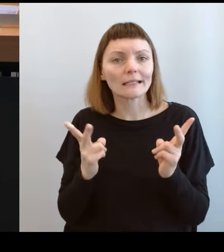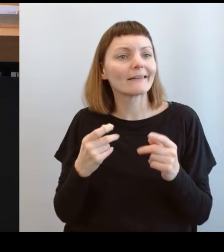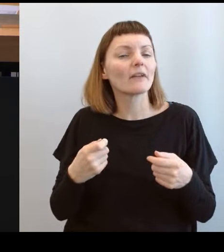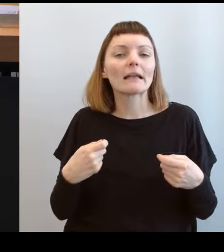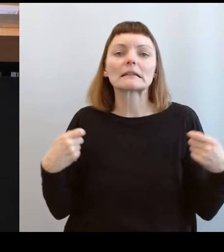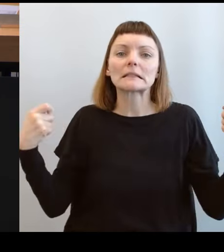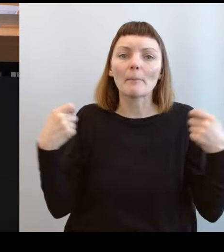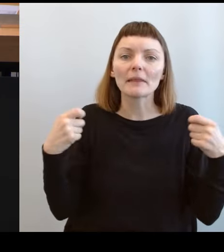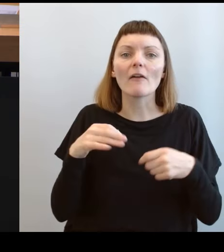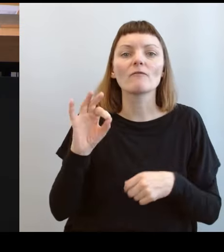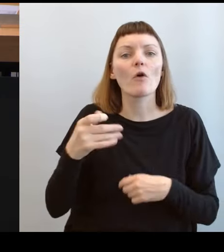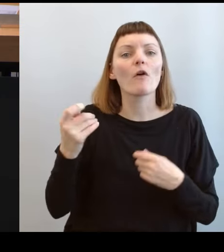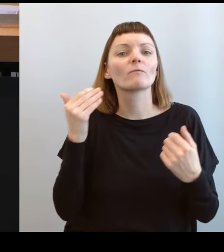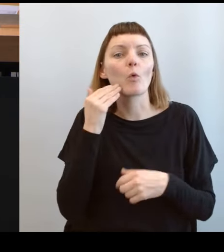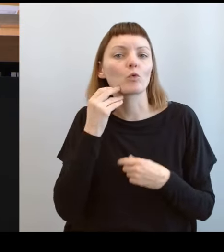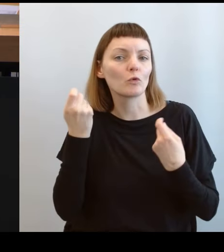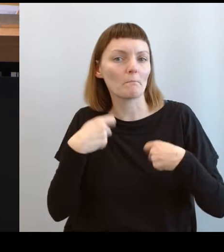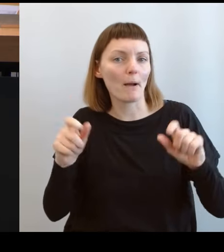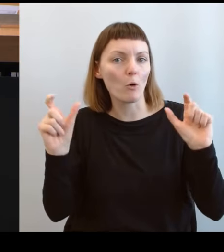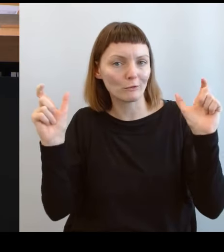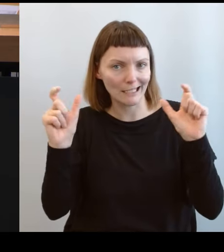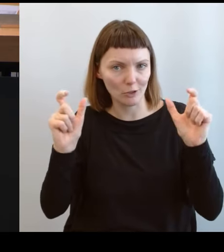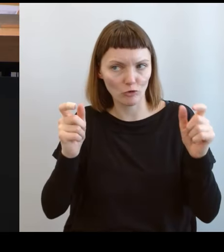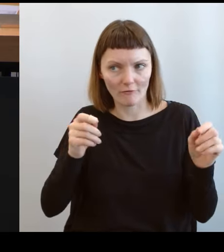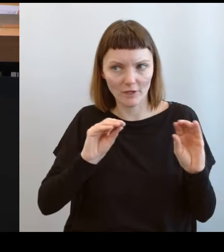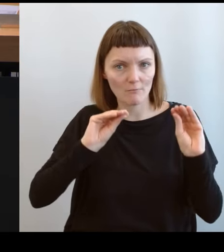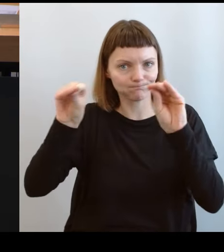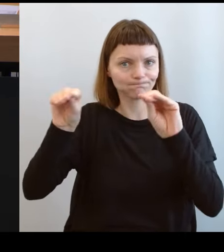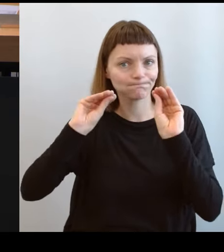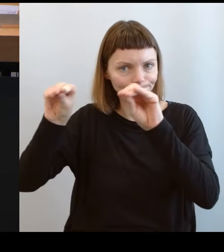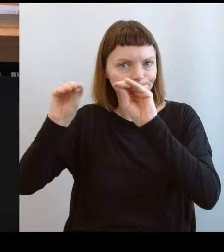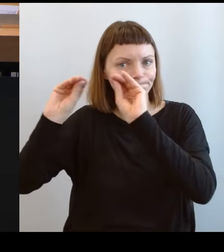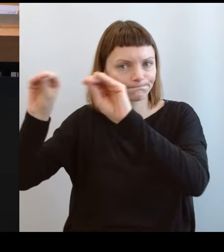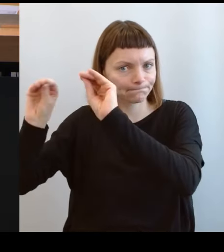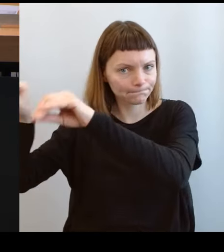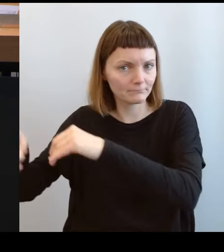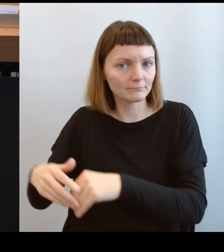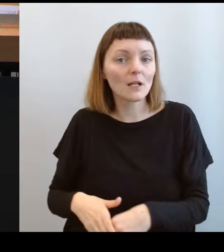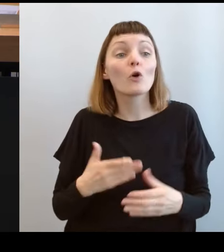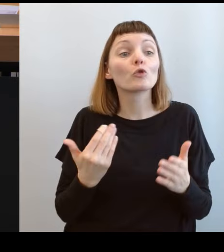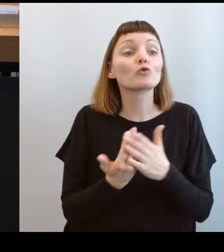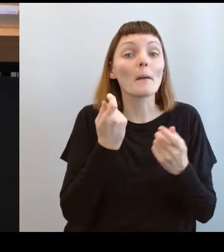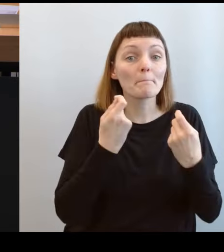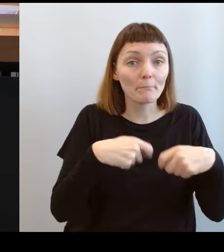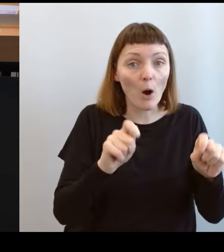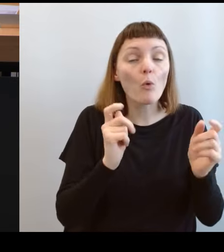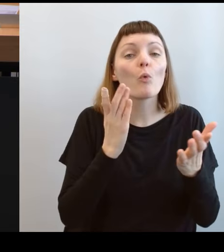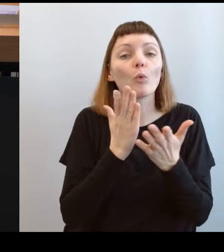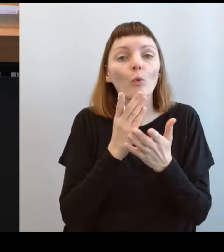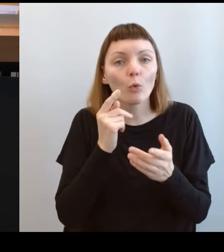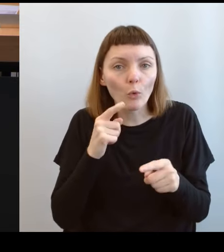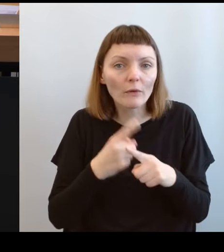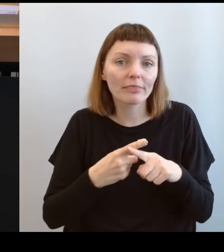von Neubau und Bestandsbewirtschaftung dafür sorgen kann, dass in den nächsten zehn Jahren bis zu 100.000 neue Wohnungen